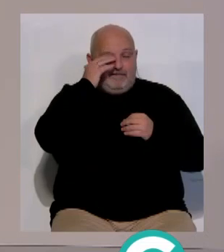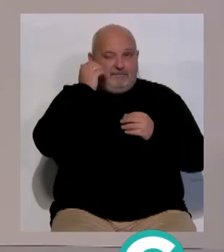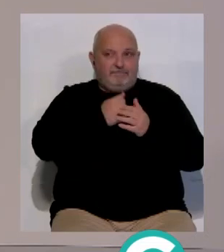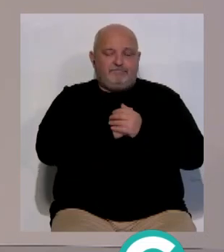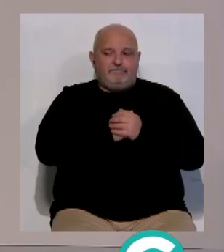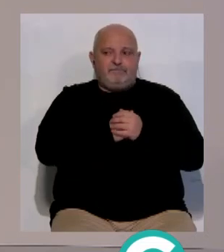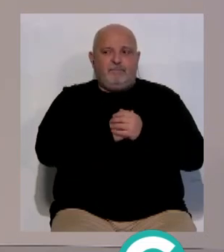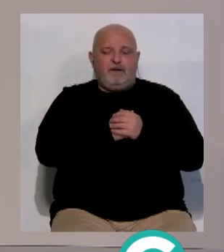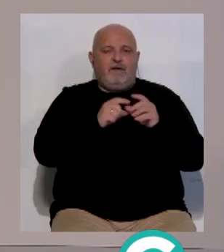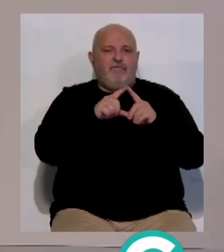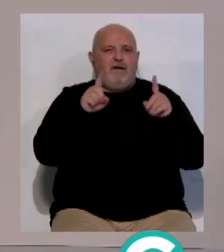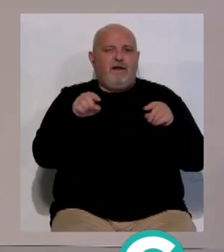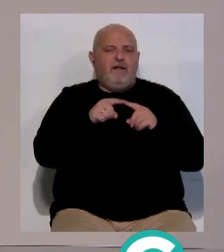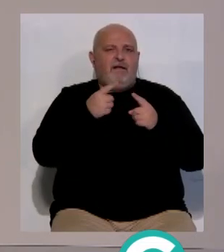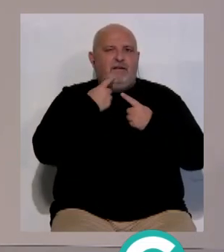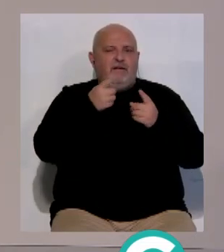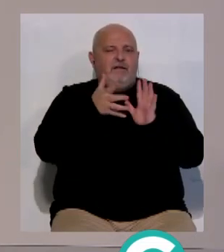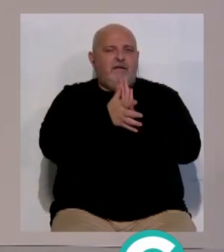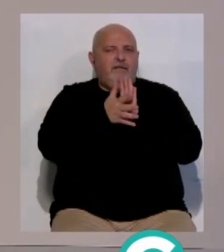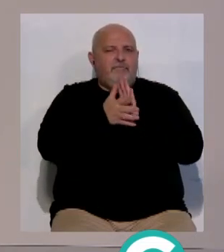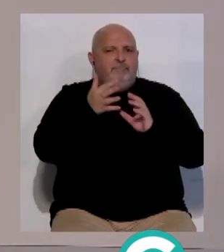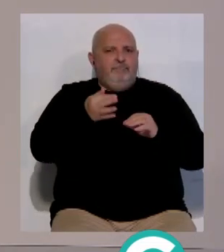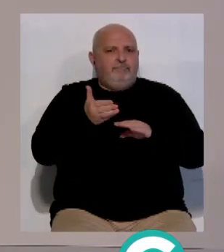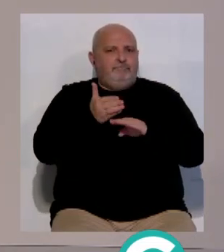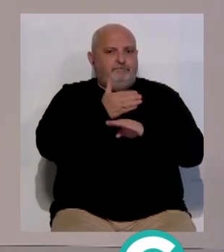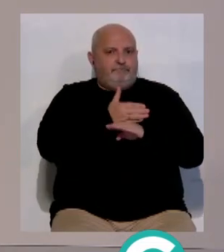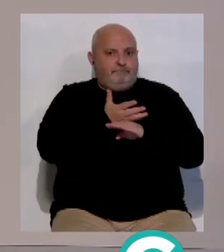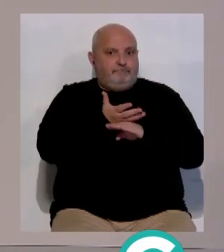bar tiene capacidad para decirle al árbitro que hay una falta previa Y entonces lo que ha pasado